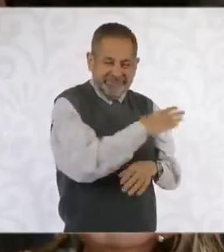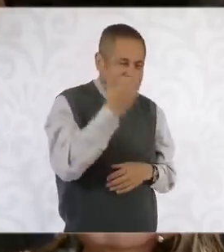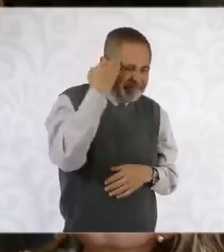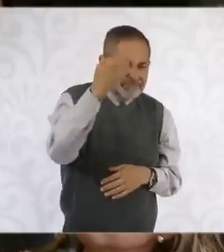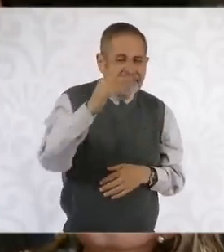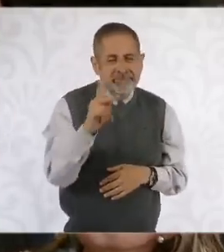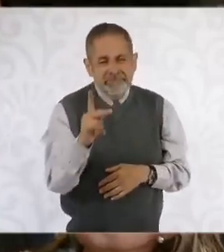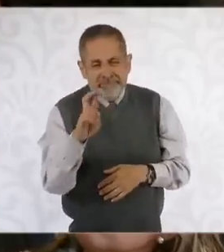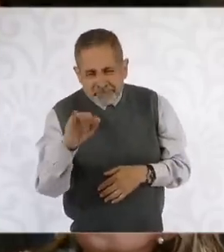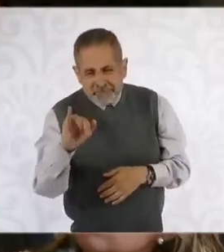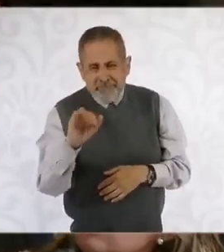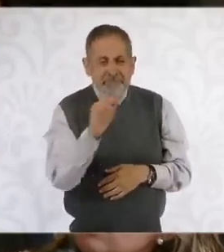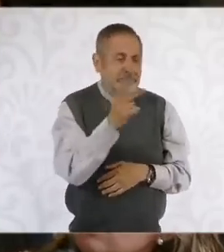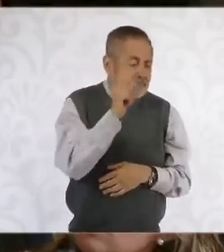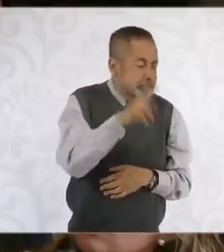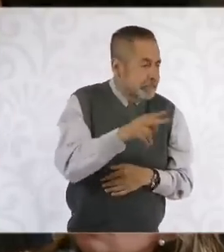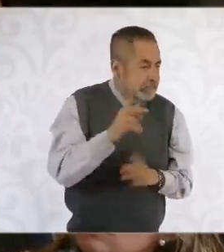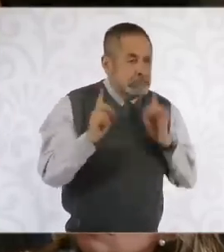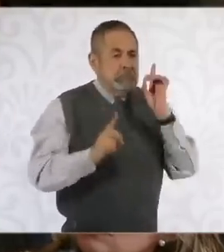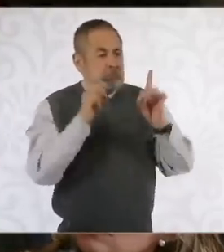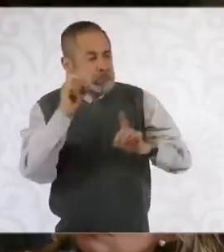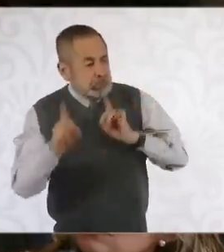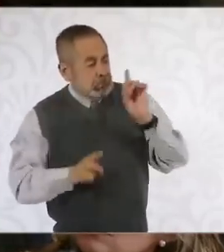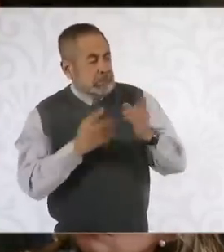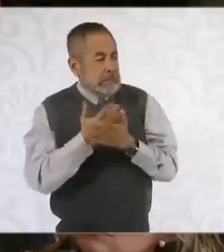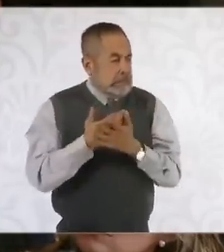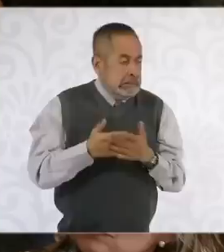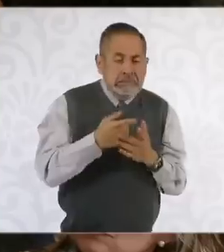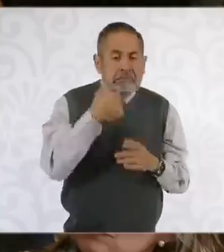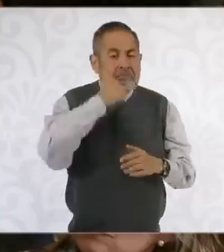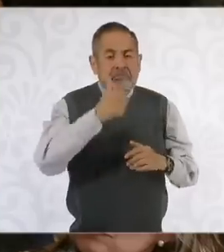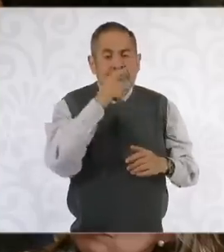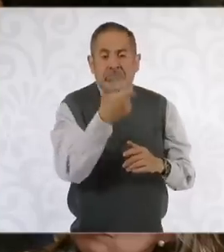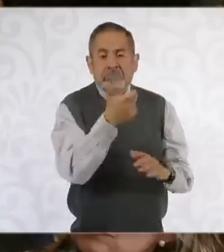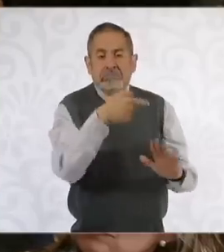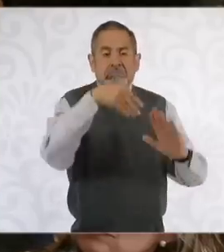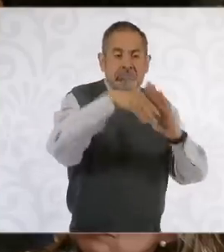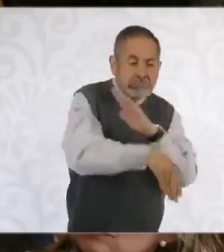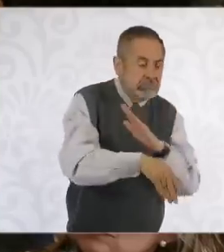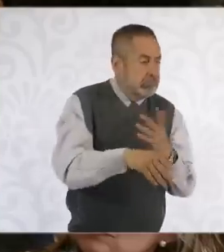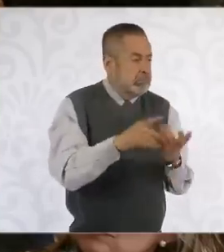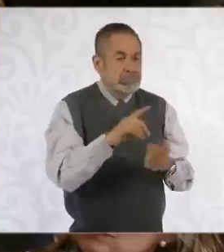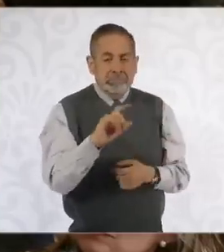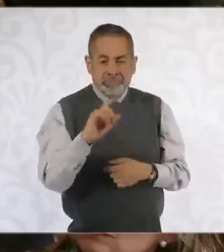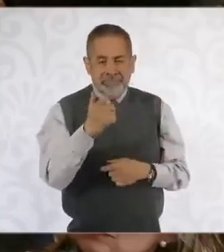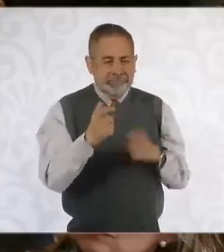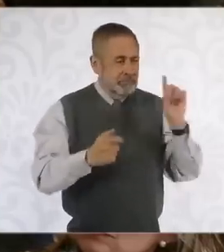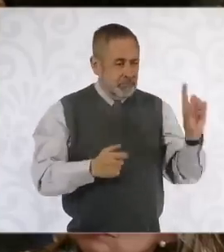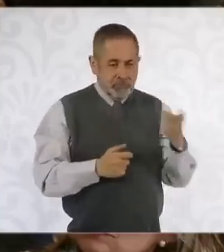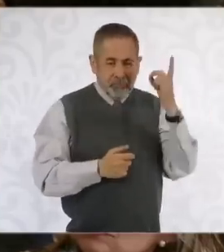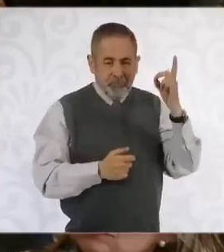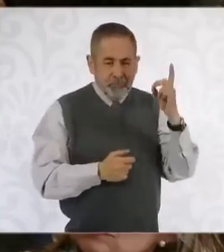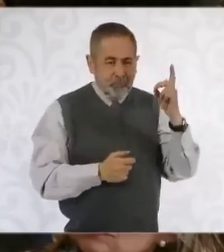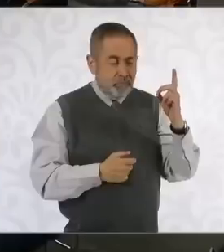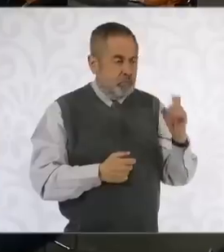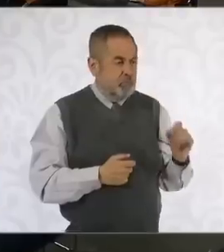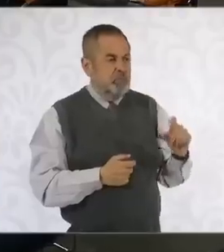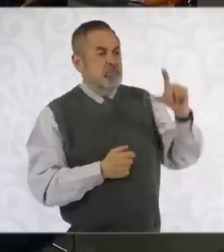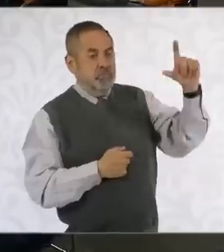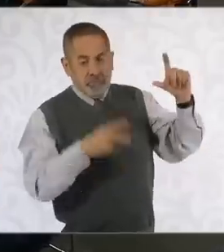mexicanos Pues siempre se esperaban devaluaciones o crisis económicas y pues esta buena perspectiva